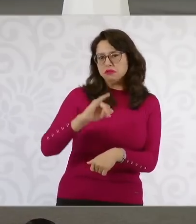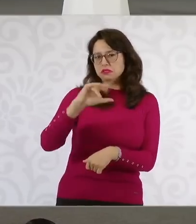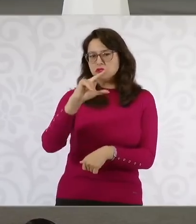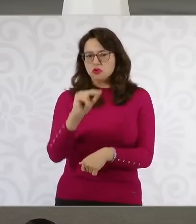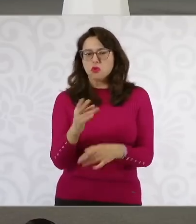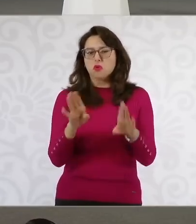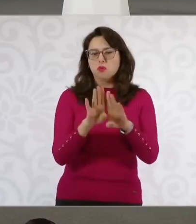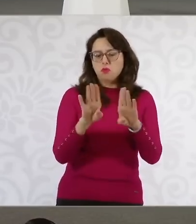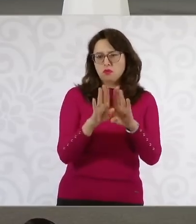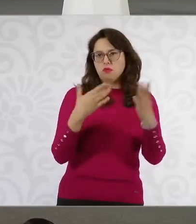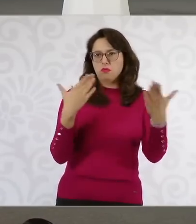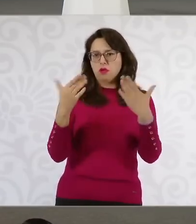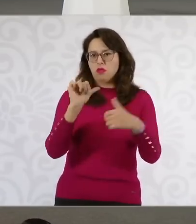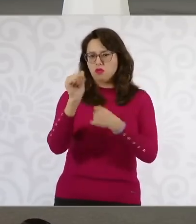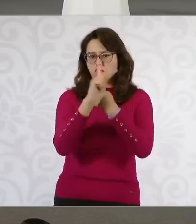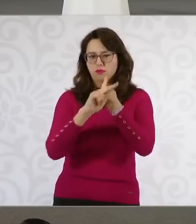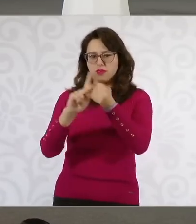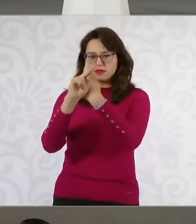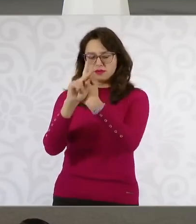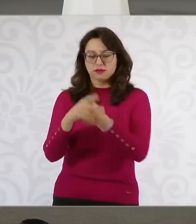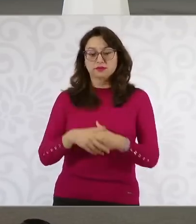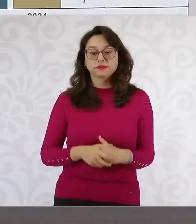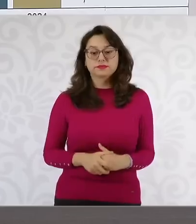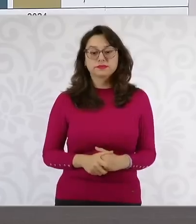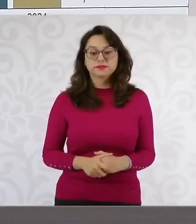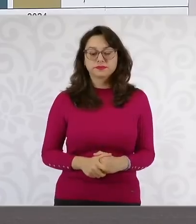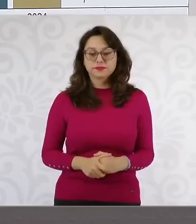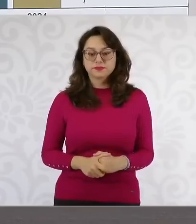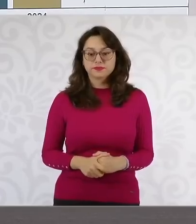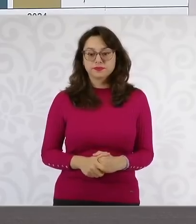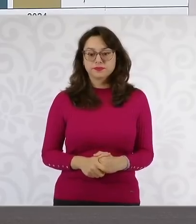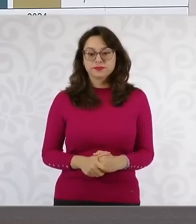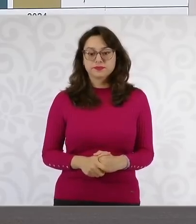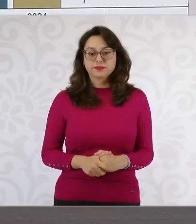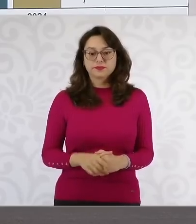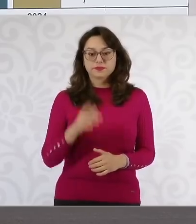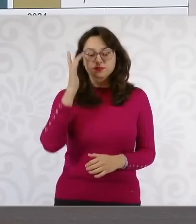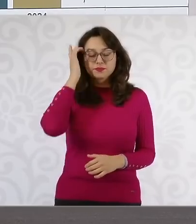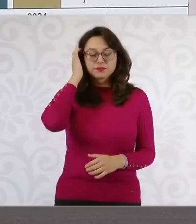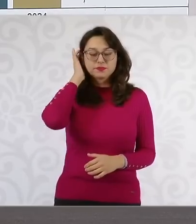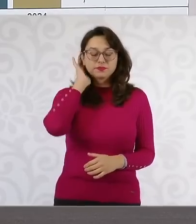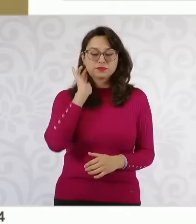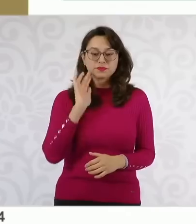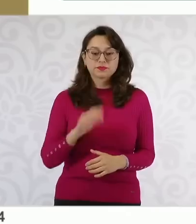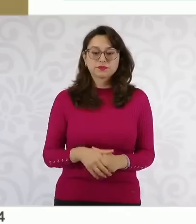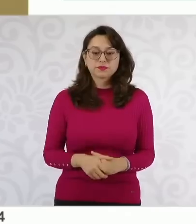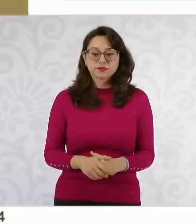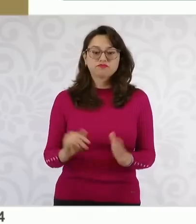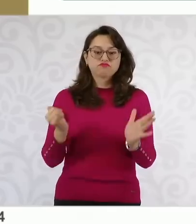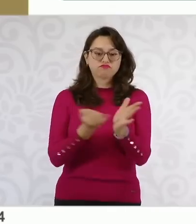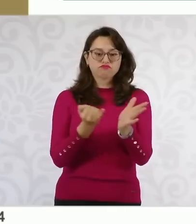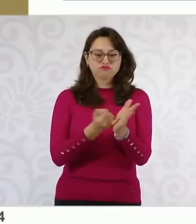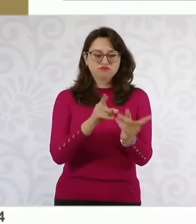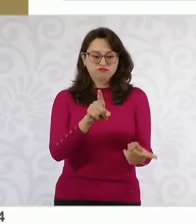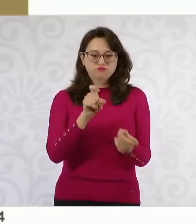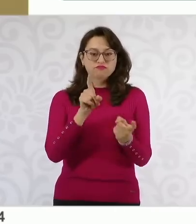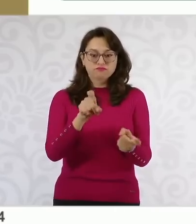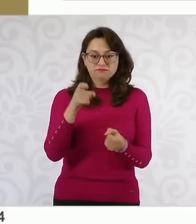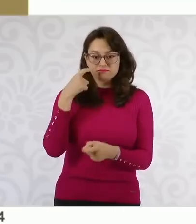adelante y evaluación de los ingresos tributarios récord histórico Cerramos